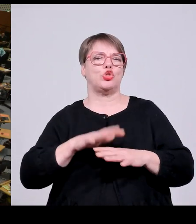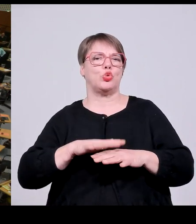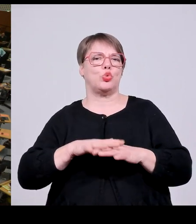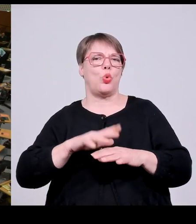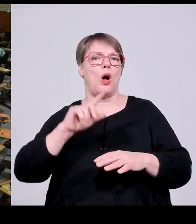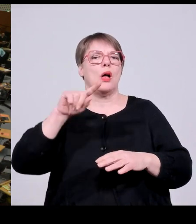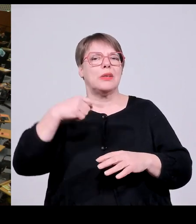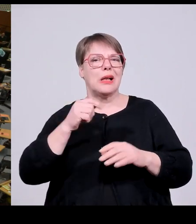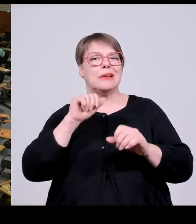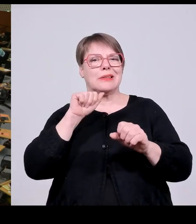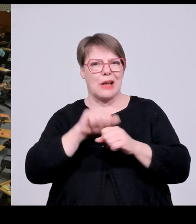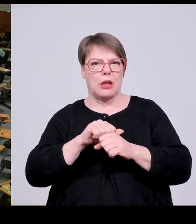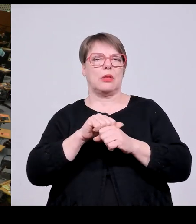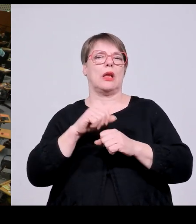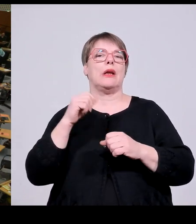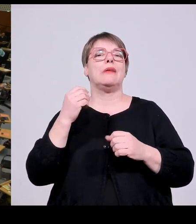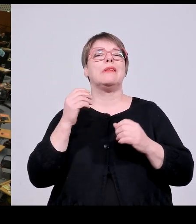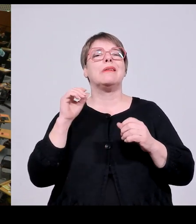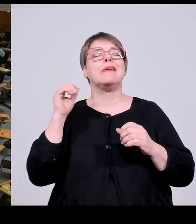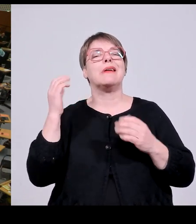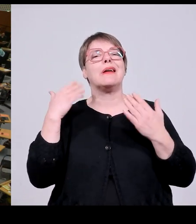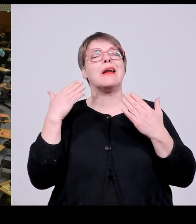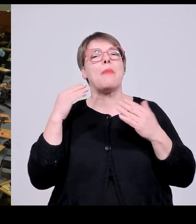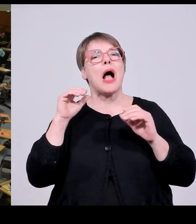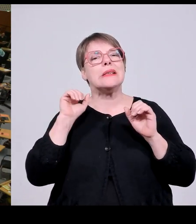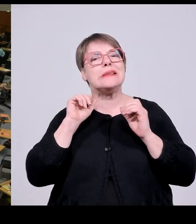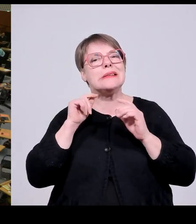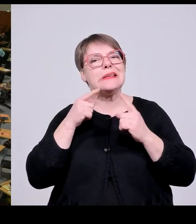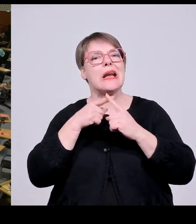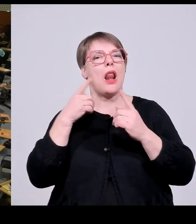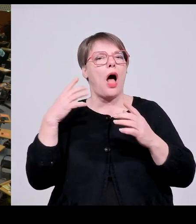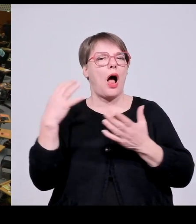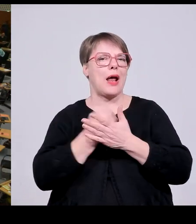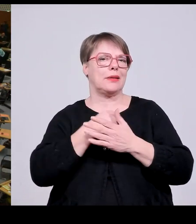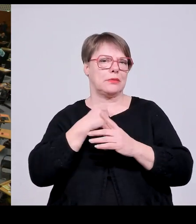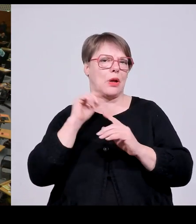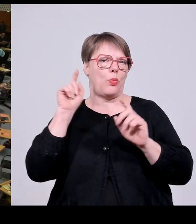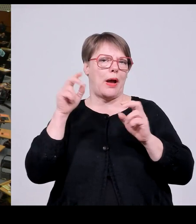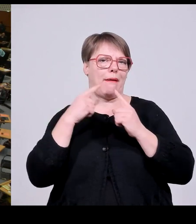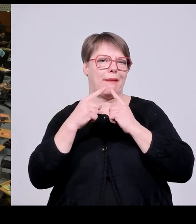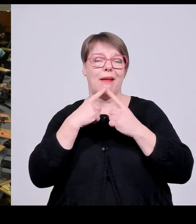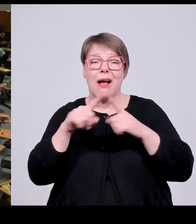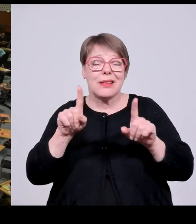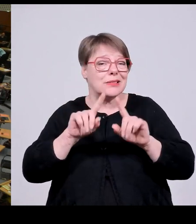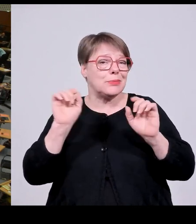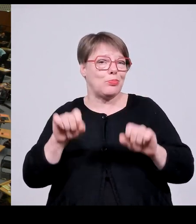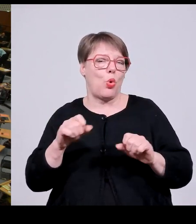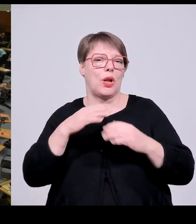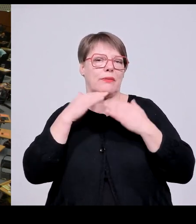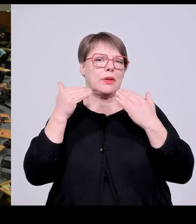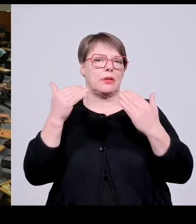für Kultur und Europa und den Ausschuss für Umwelt, Verbraucher und Klimaschutz. Widerspruch dazu höre ich nicht. Dann verfahren wir so.